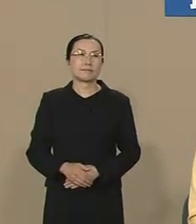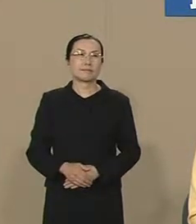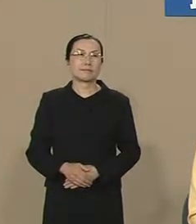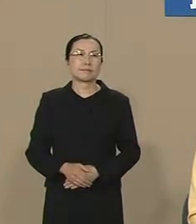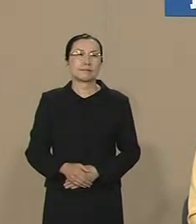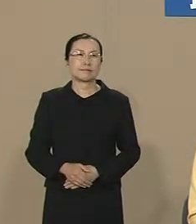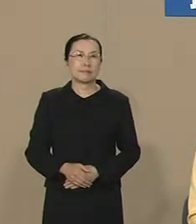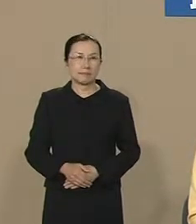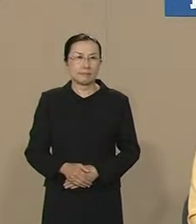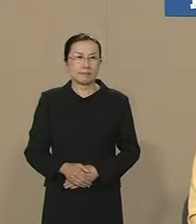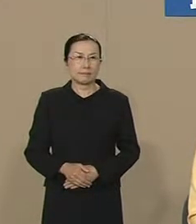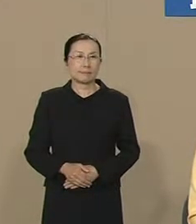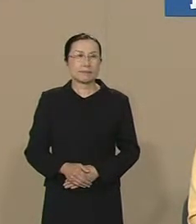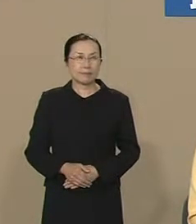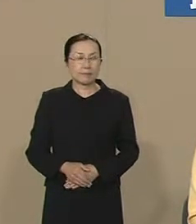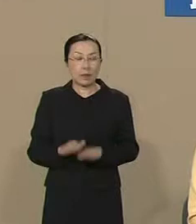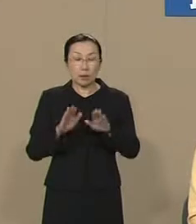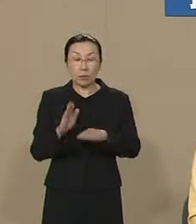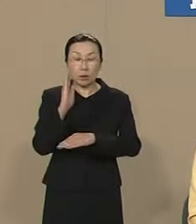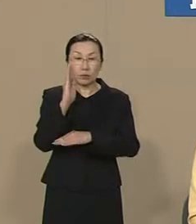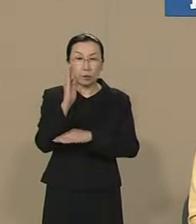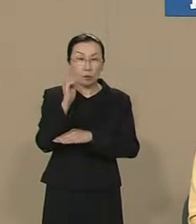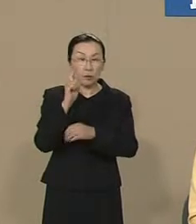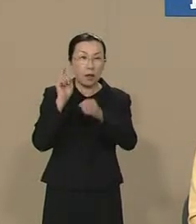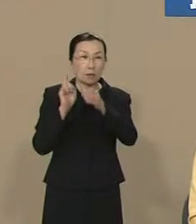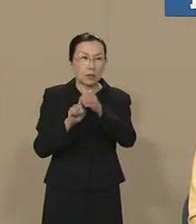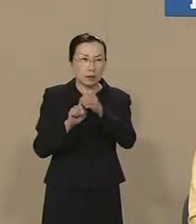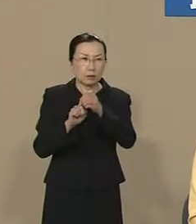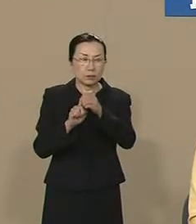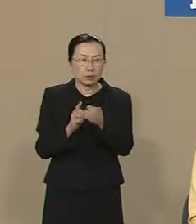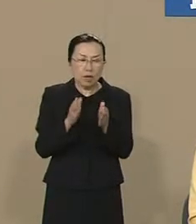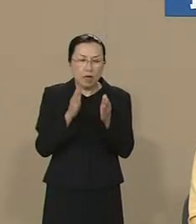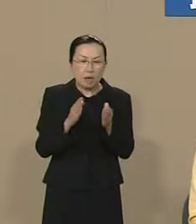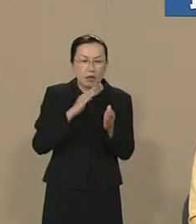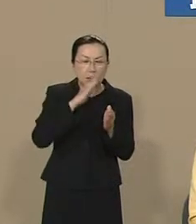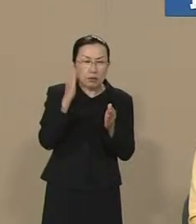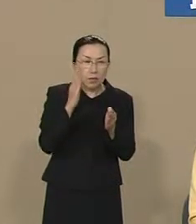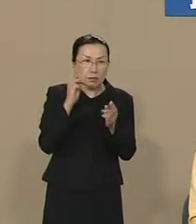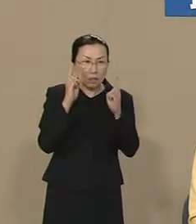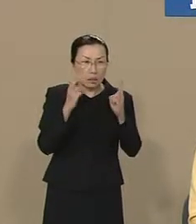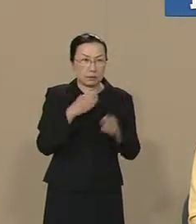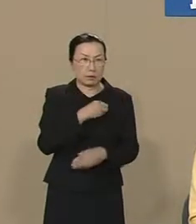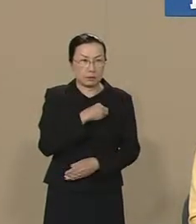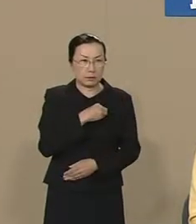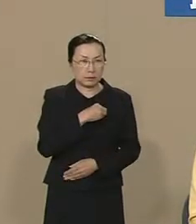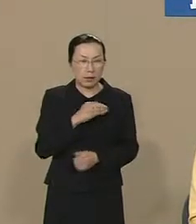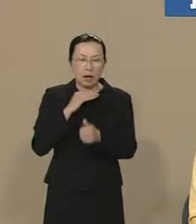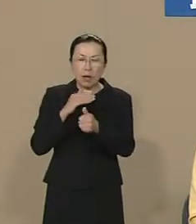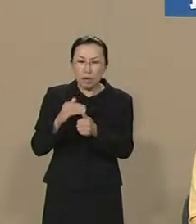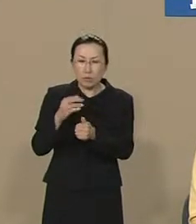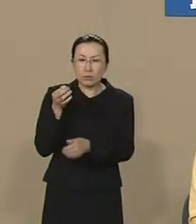そして､今の政府が目指す 限定正社員や 解雇の金銭解決制度など